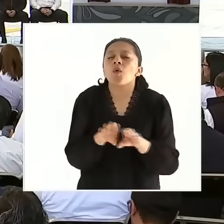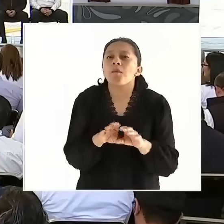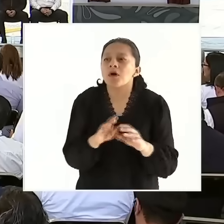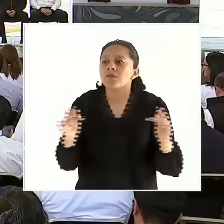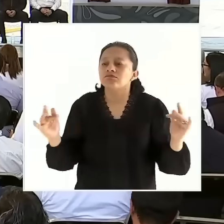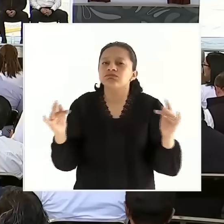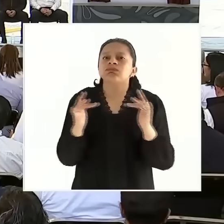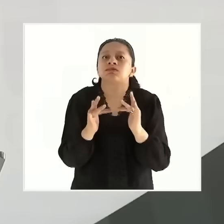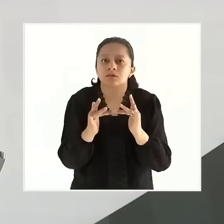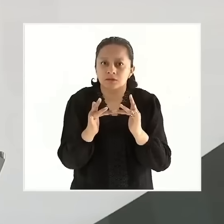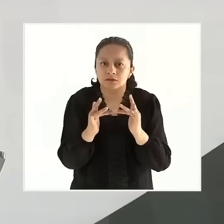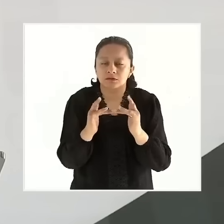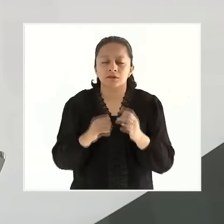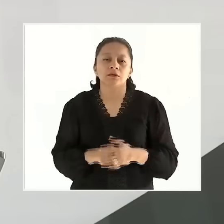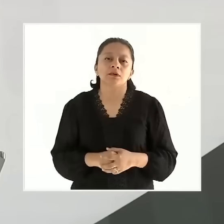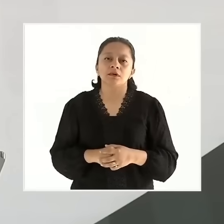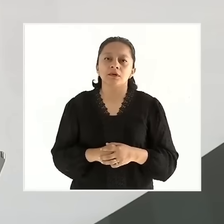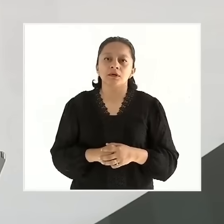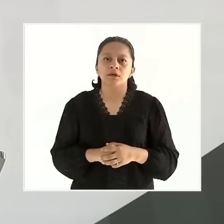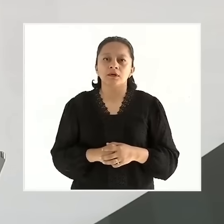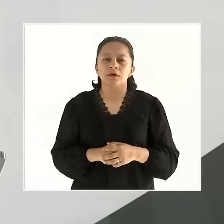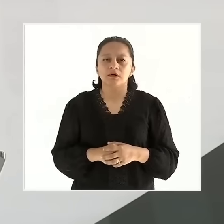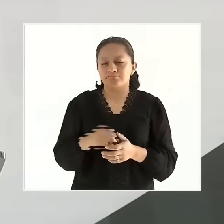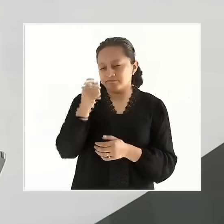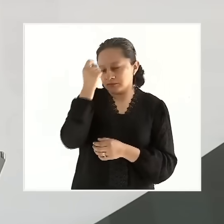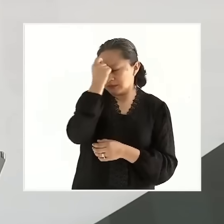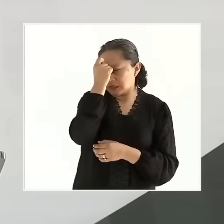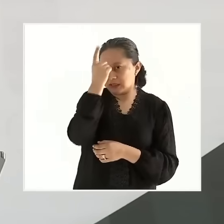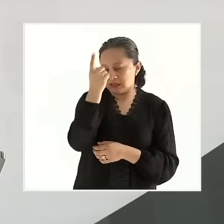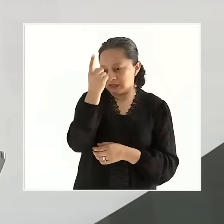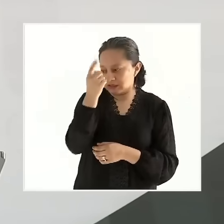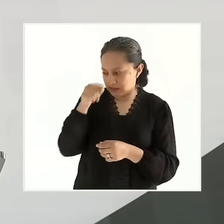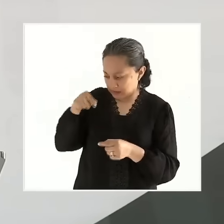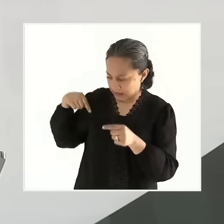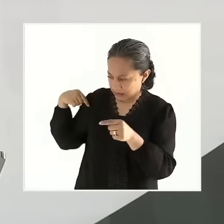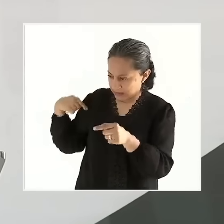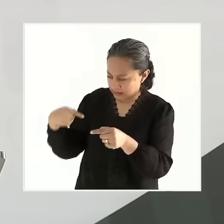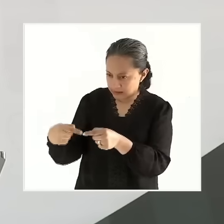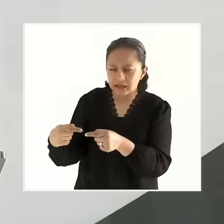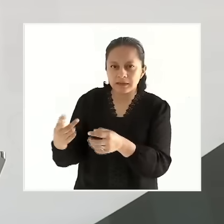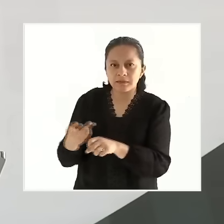como se hizo en el Otis. Imagínense ustedes frente a una situación así tener que estar revisando